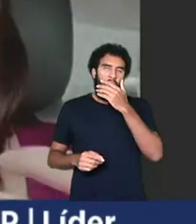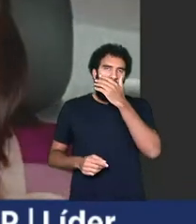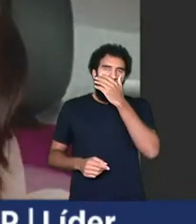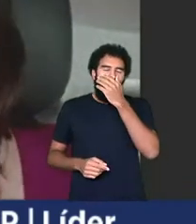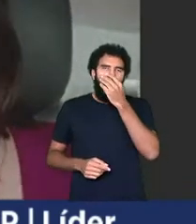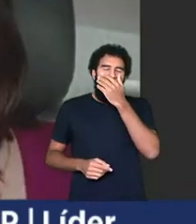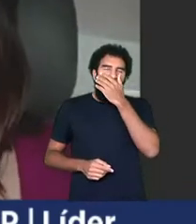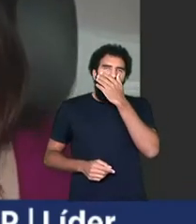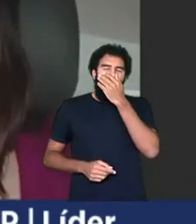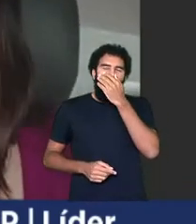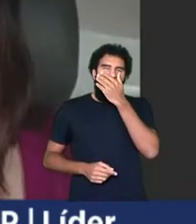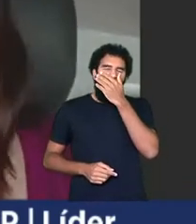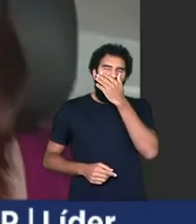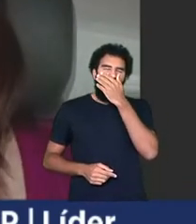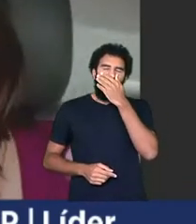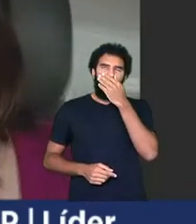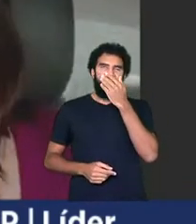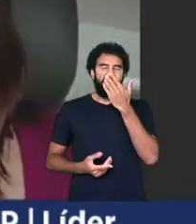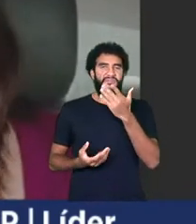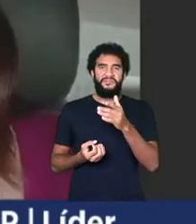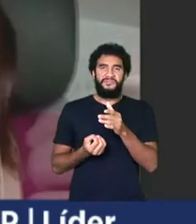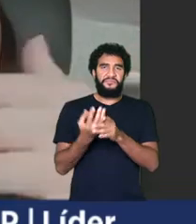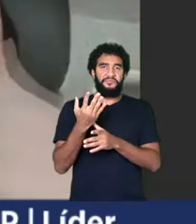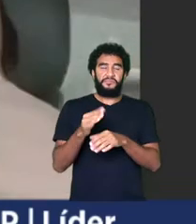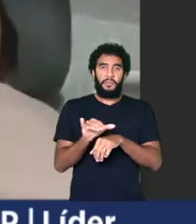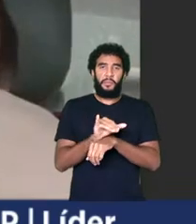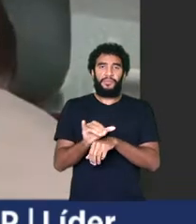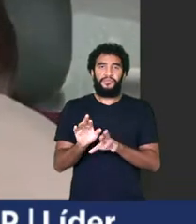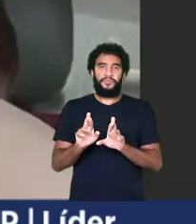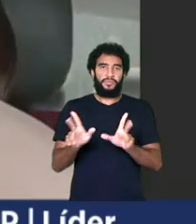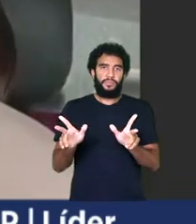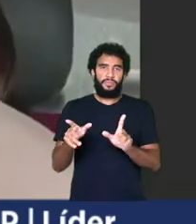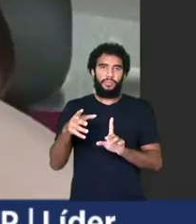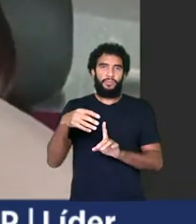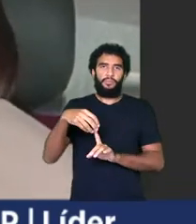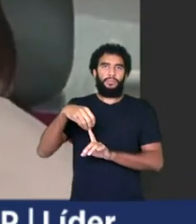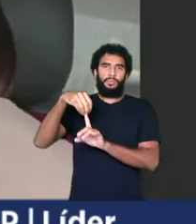BRASIL. SÓ QUE NA VERDADE SE CRIANDO UM REGIME FISCAL, UM REGIME TRIBUTÁRIO DIFERENTE,